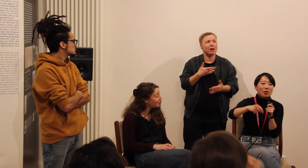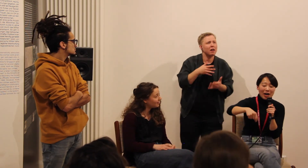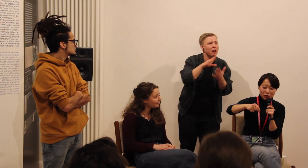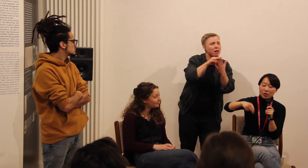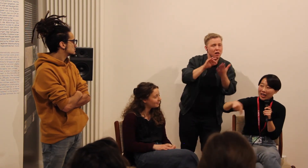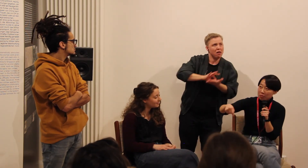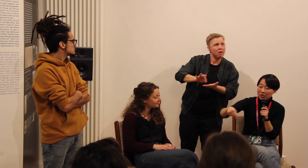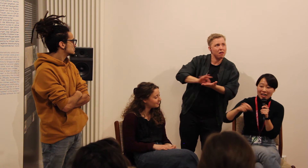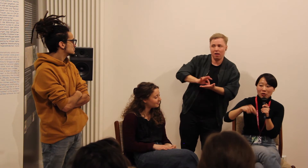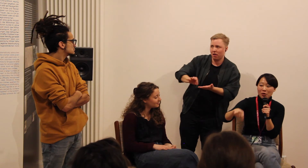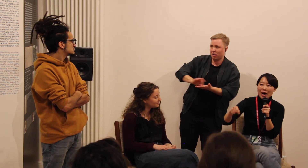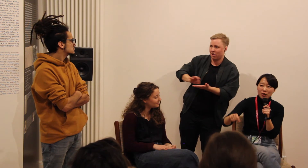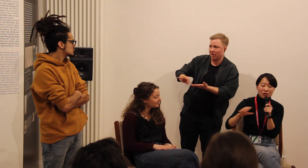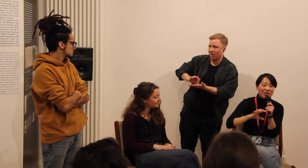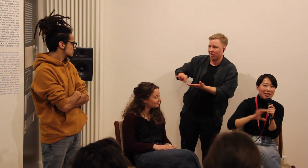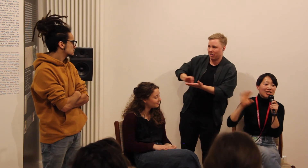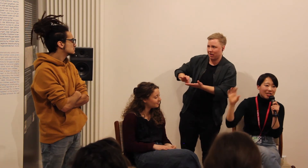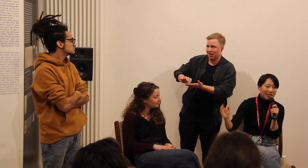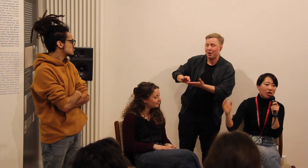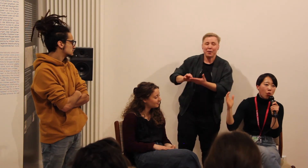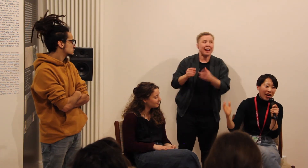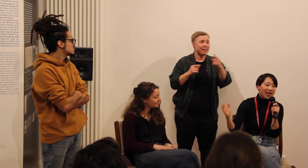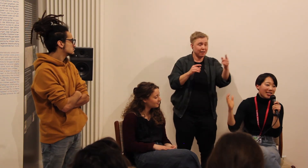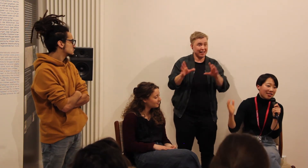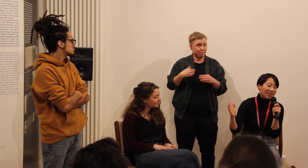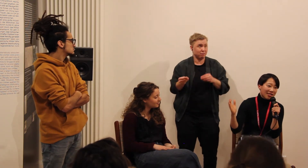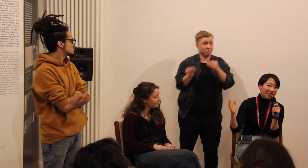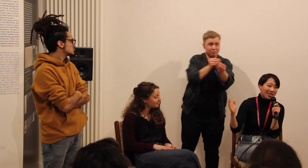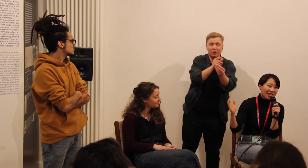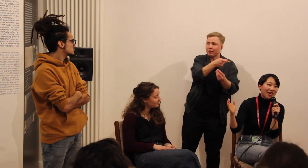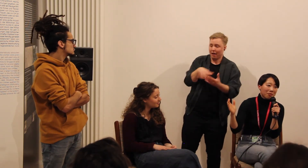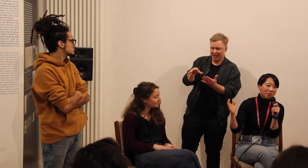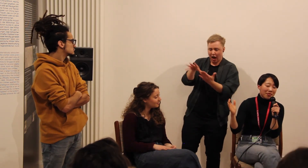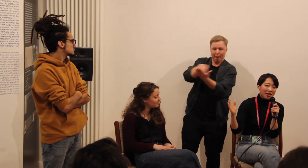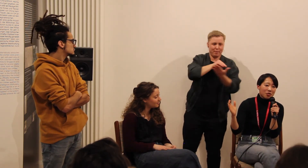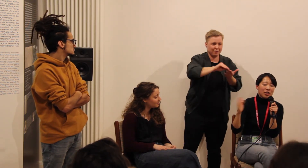Natürlich wussten sie wie man schreibt aber wussten nicht die Bedeutung im ganzen Satz.